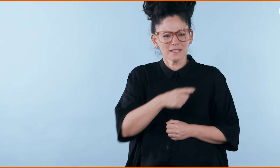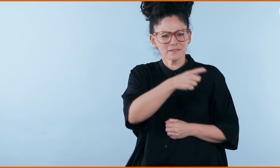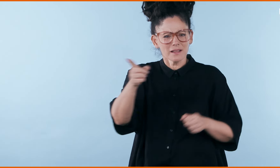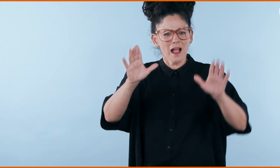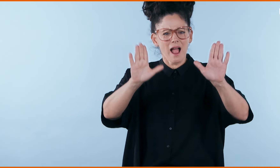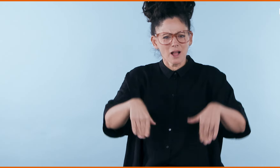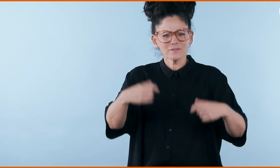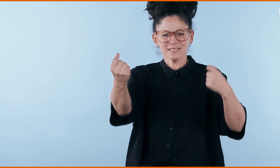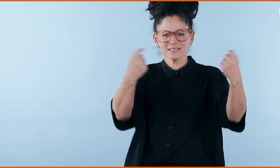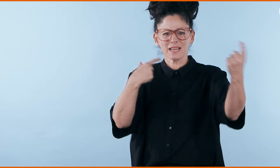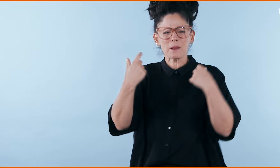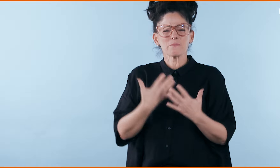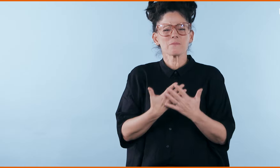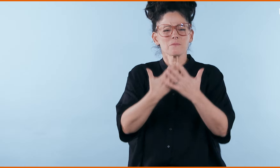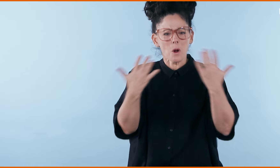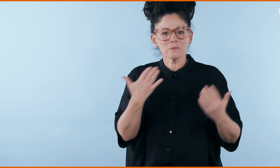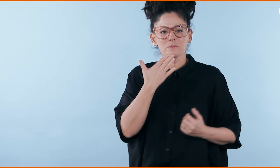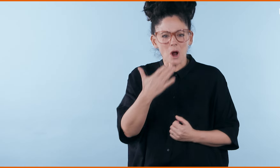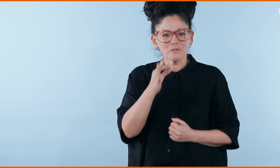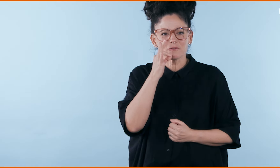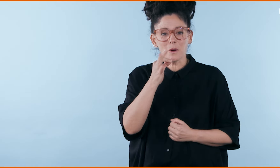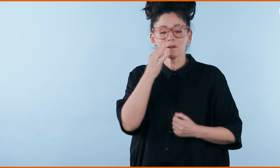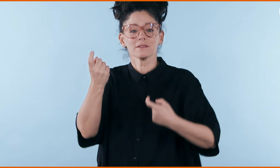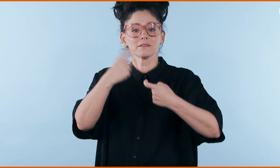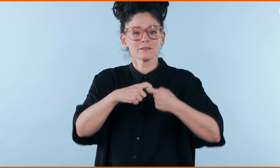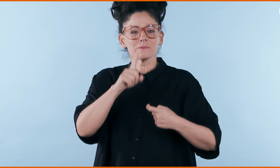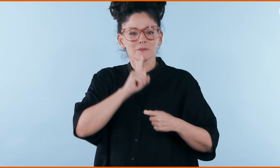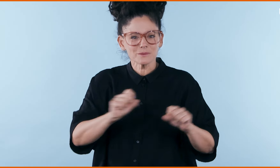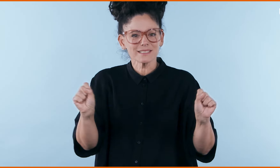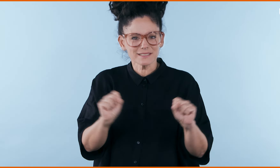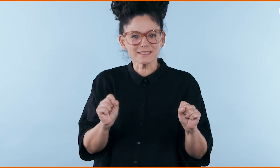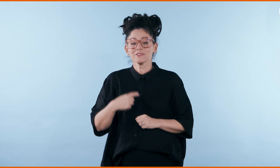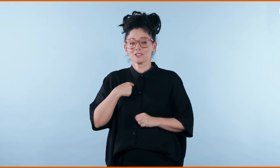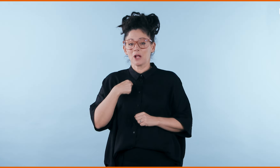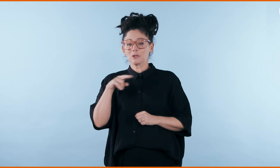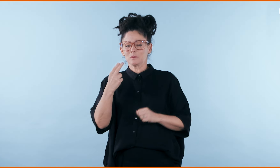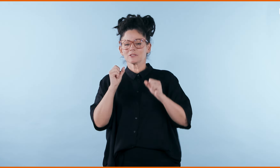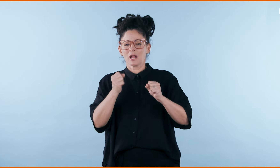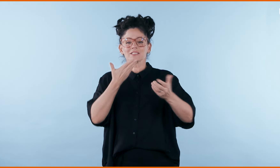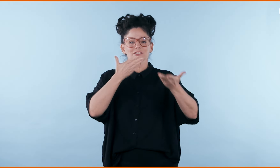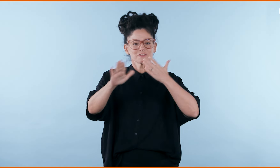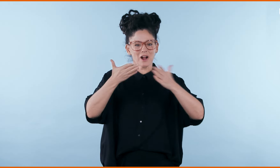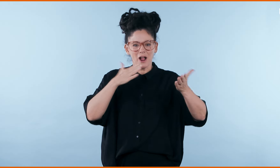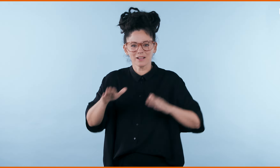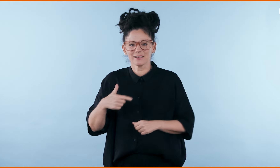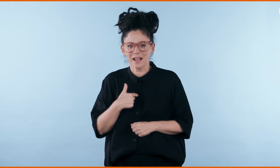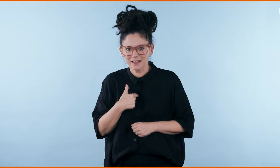Ni har skickat många bra frågor om minoritetsstress. Jag ska nu försöka besvara era frågor så enkelt och bra jag kan!